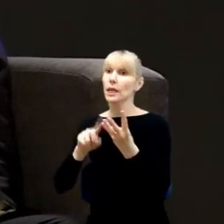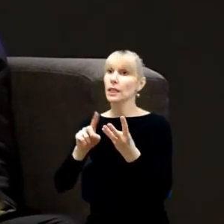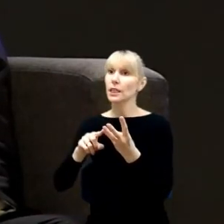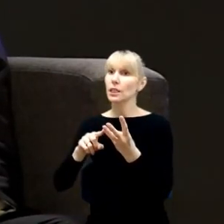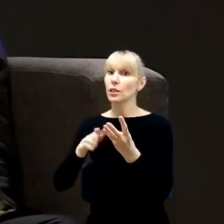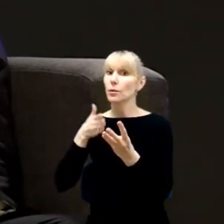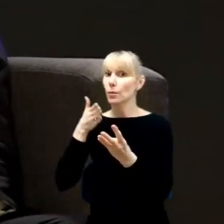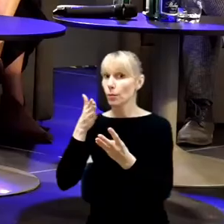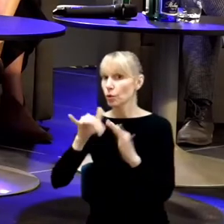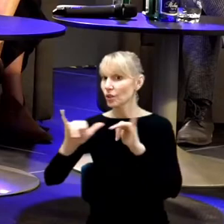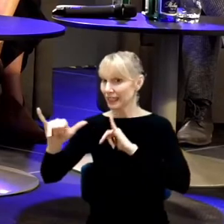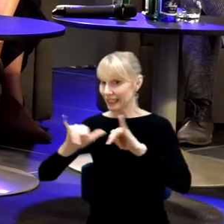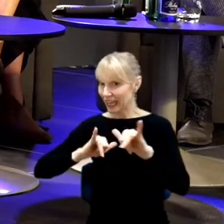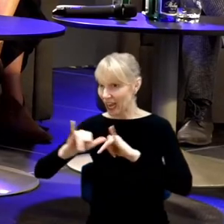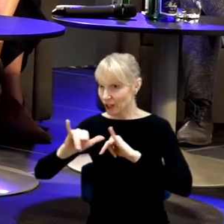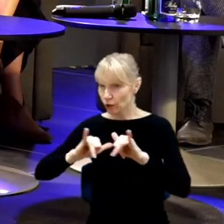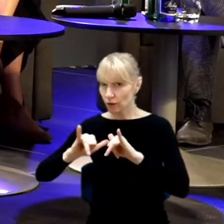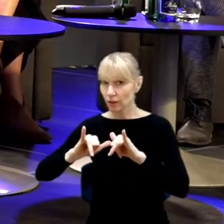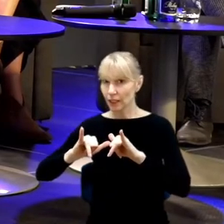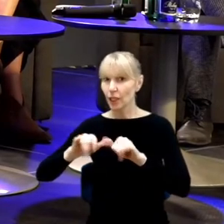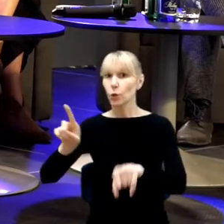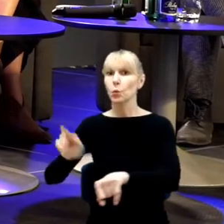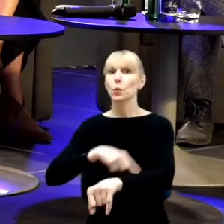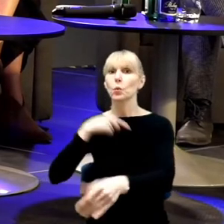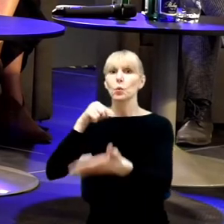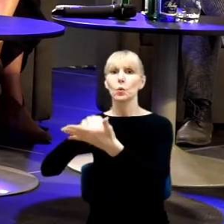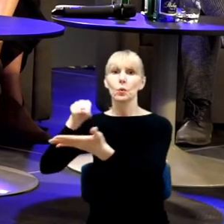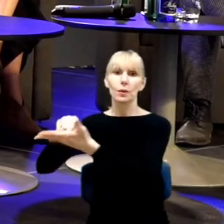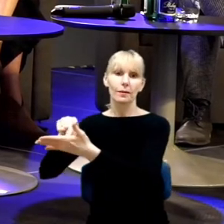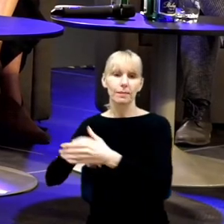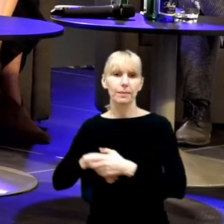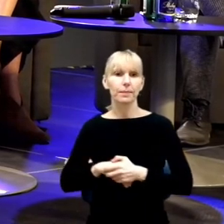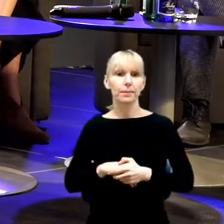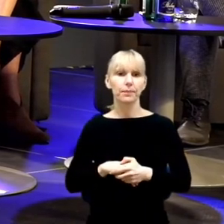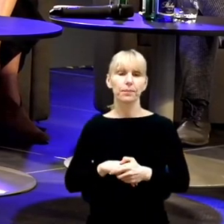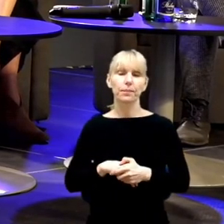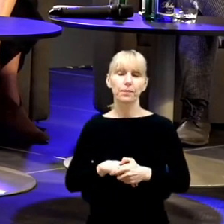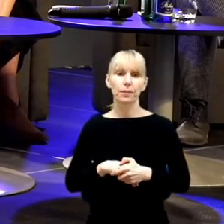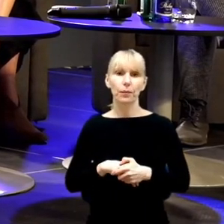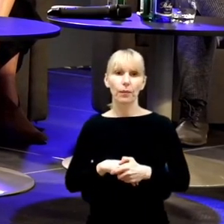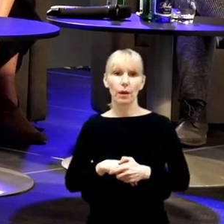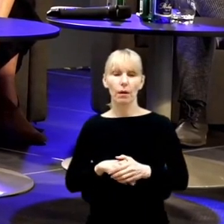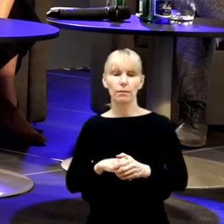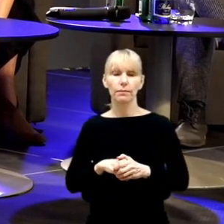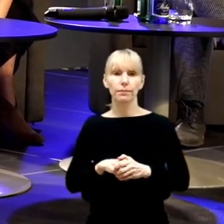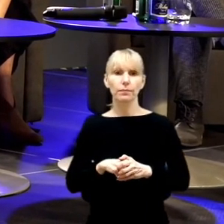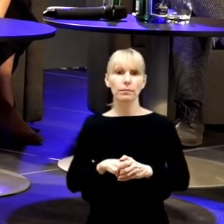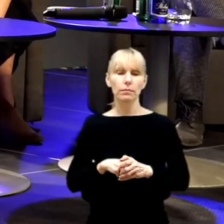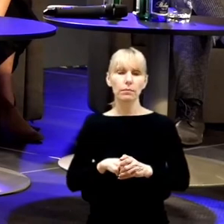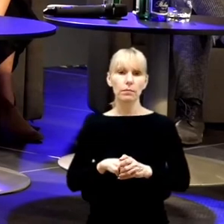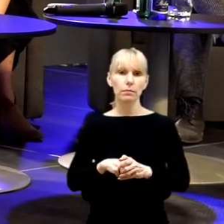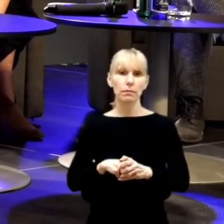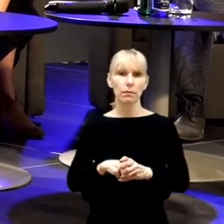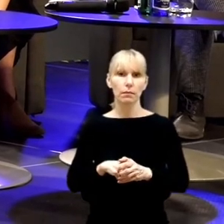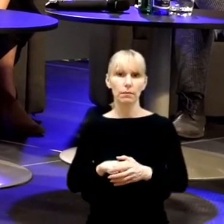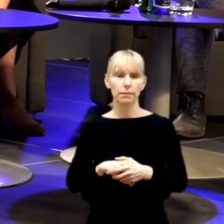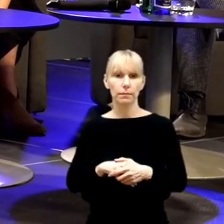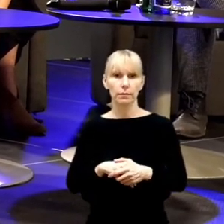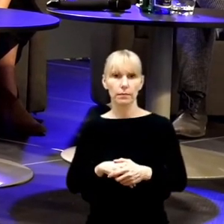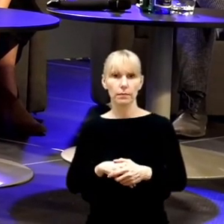Dokładnie, czyli tą komercjalizacją i później zarządzania tymi nieruchomościami w dłuższym okresie czasu.